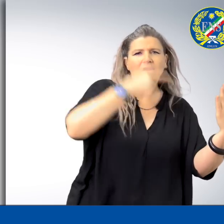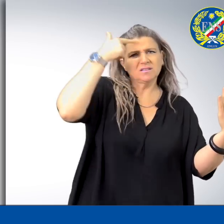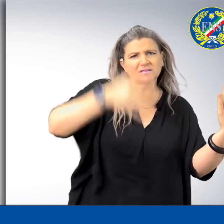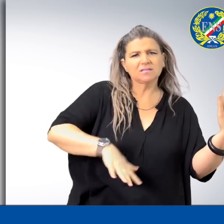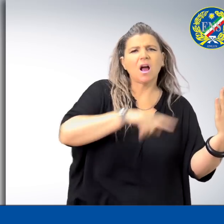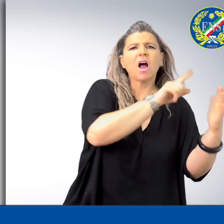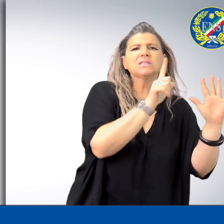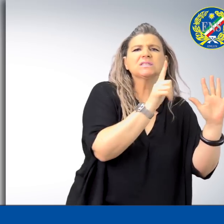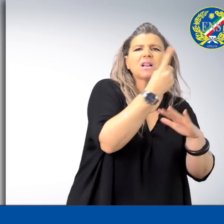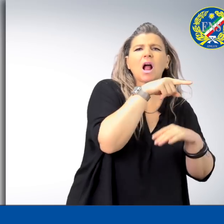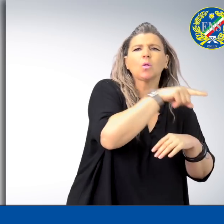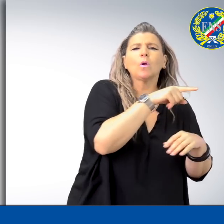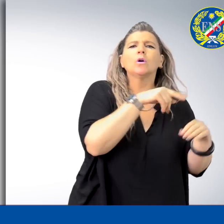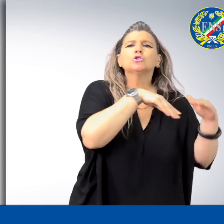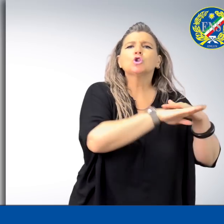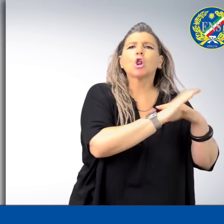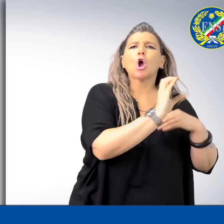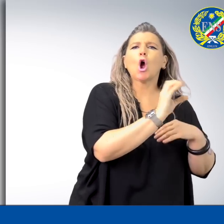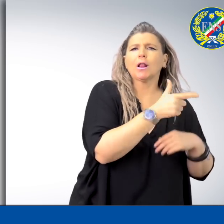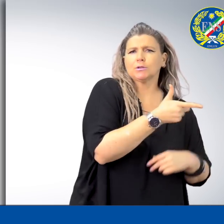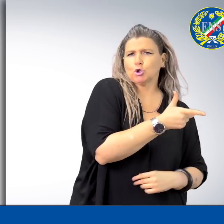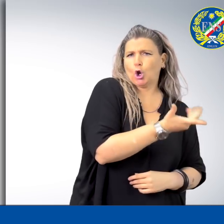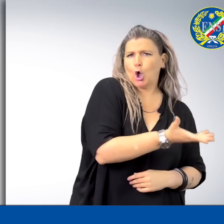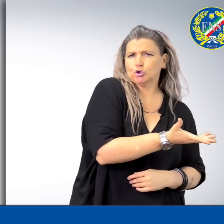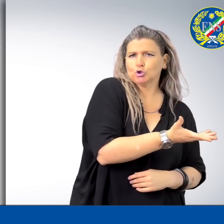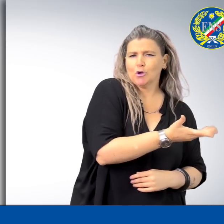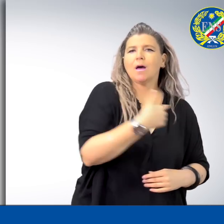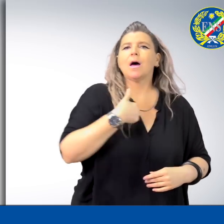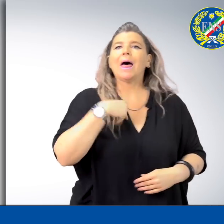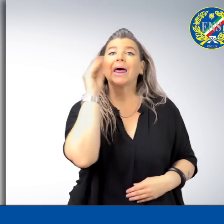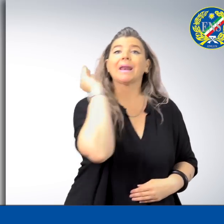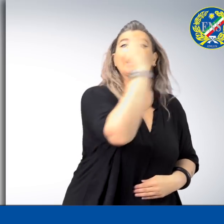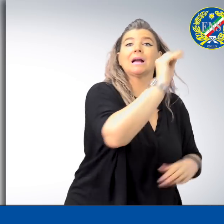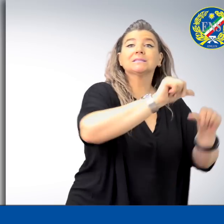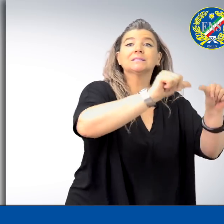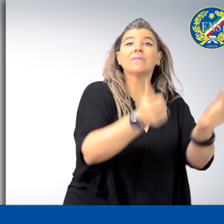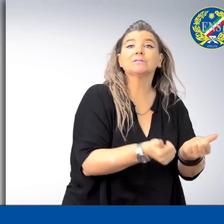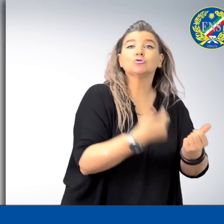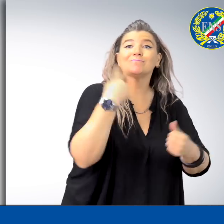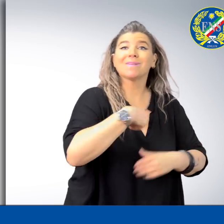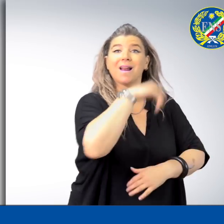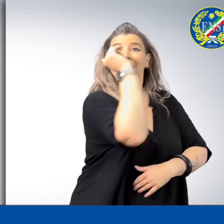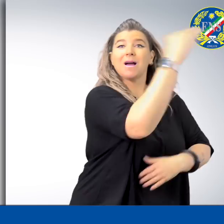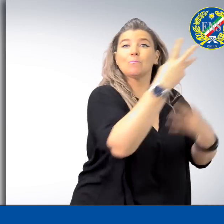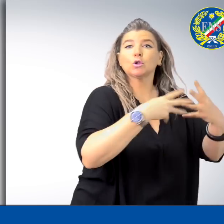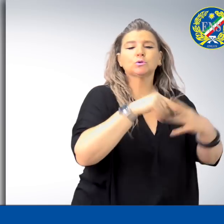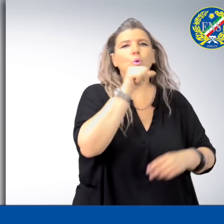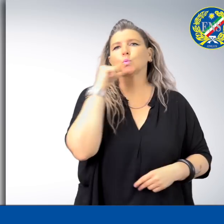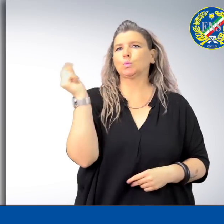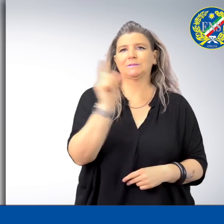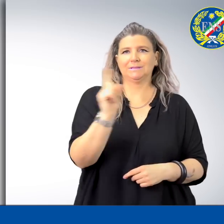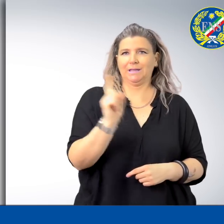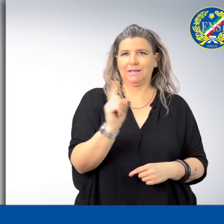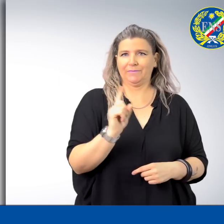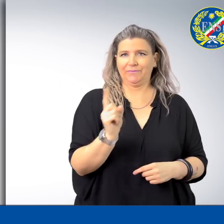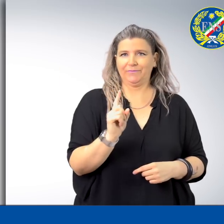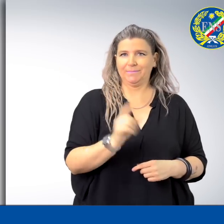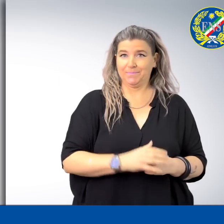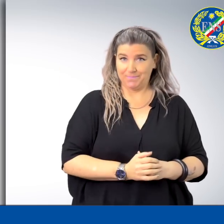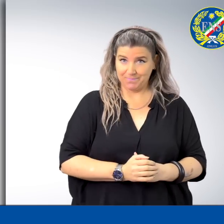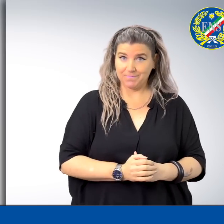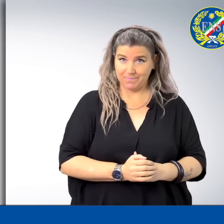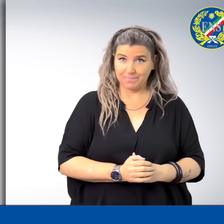e sapete che il sottocodice non c'è, non bisogna inviare il FAC-SIMILE alla Motorizzazione Civile.